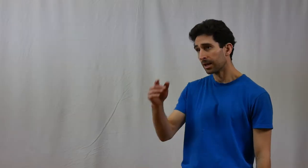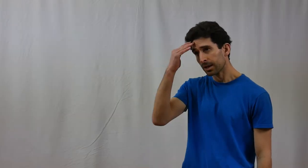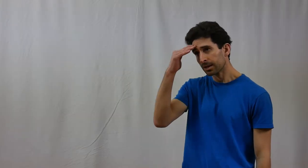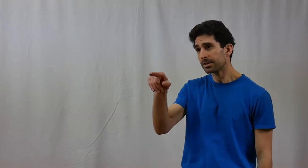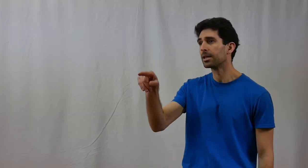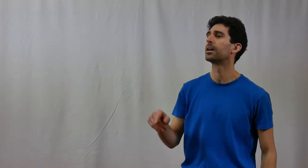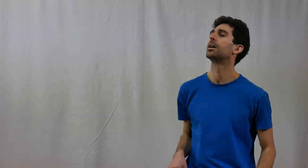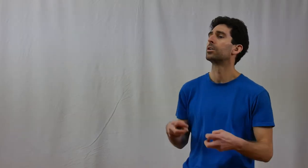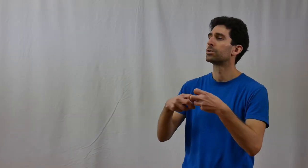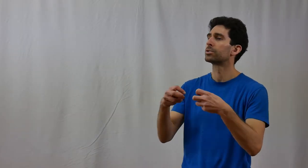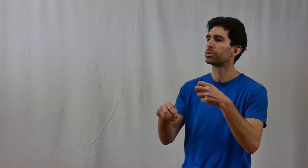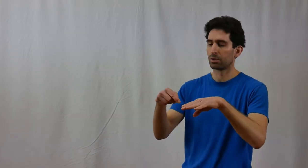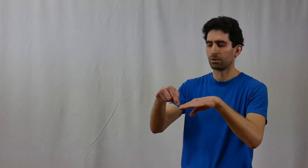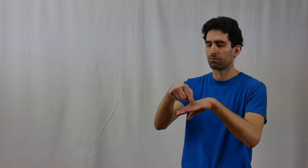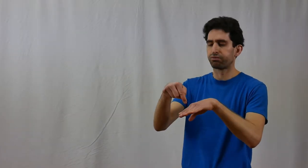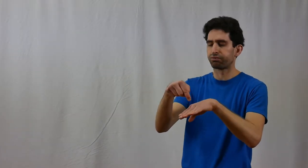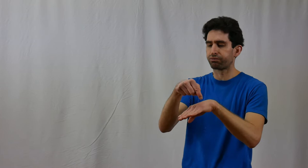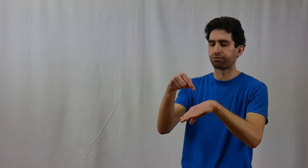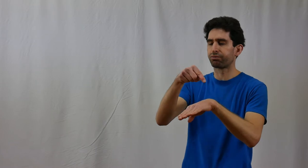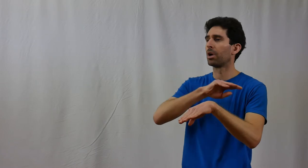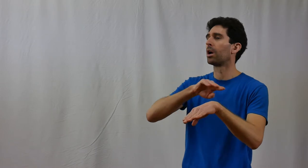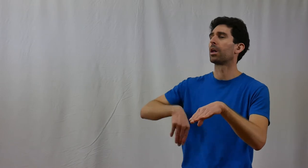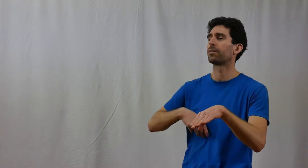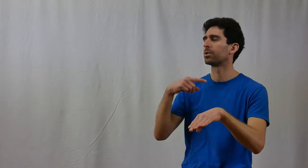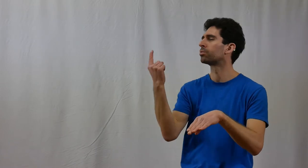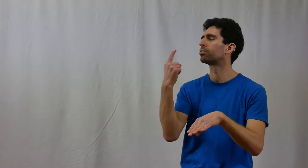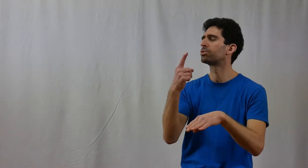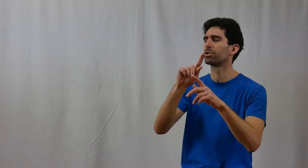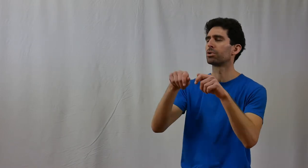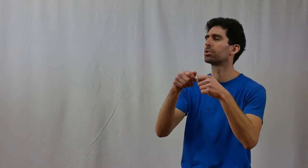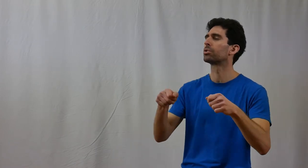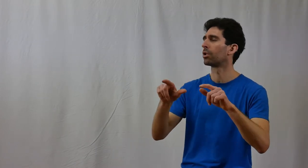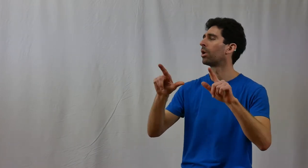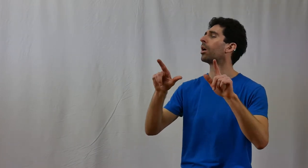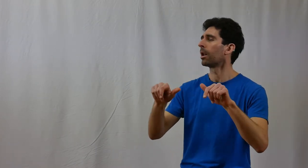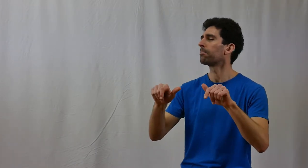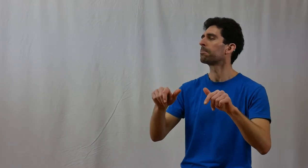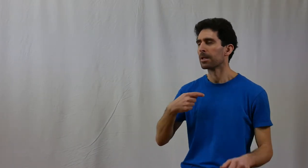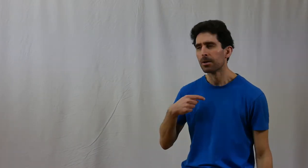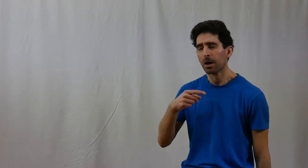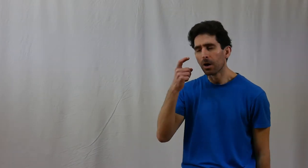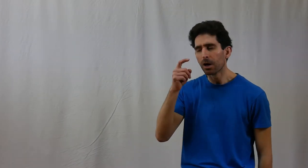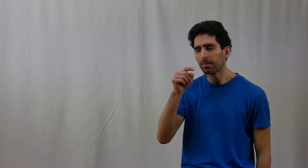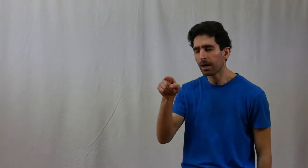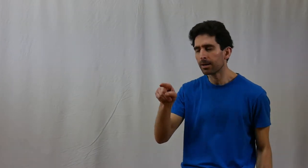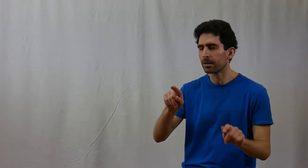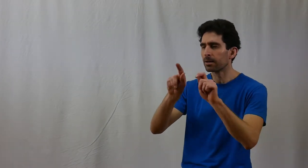Tu sais, au bout du laçage de la chaussure, se trouve toujours un noeud. Or, j'ai remarqué que